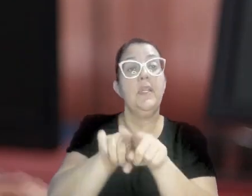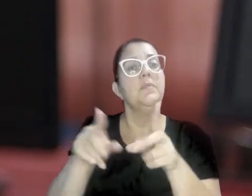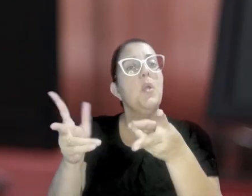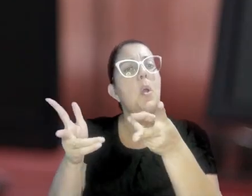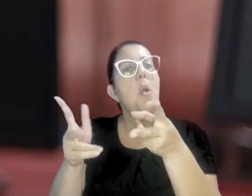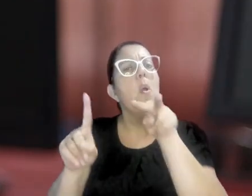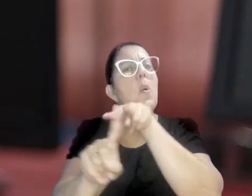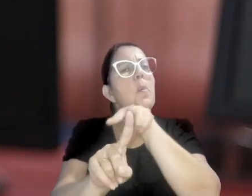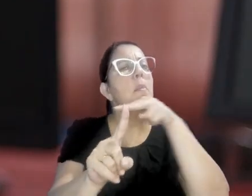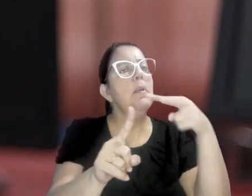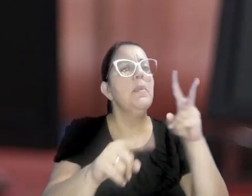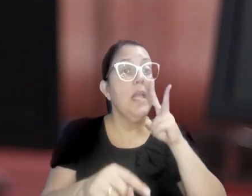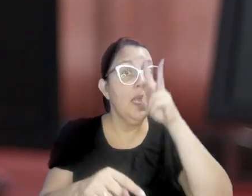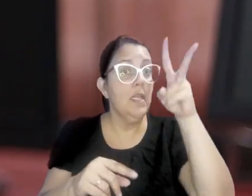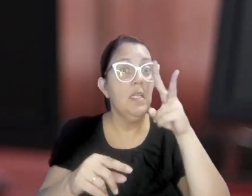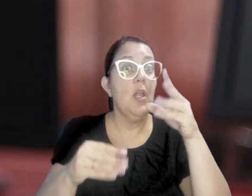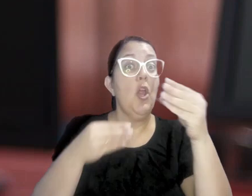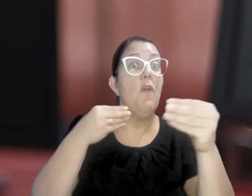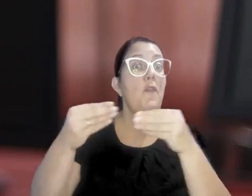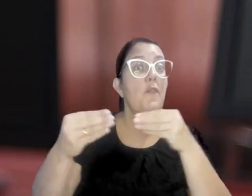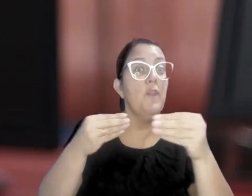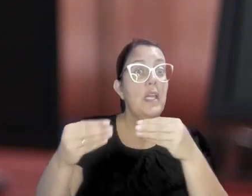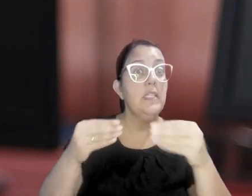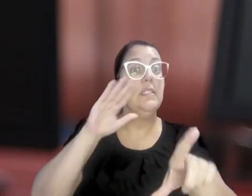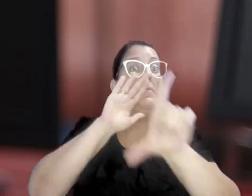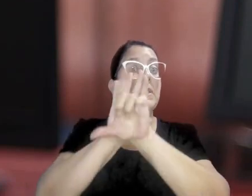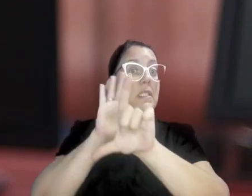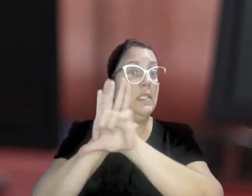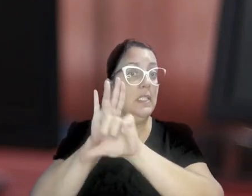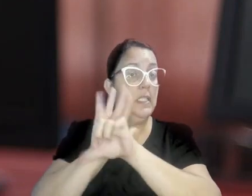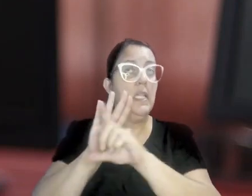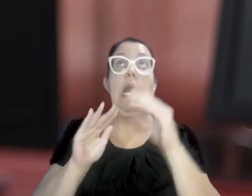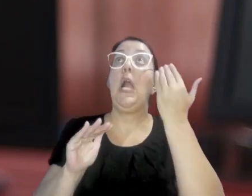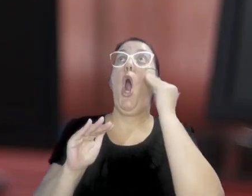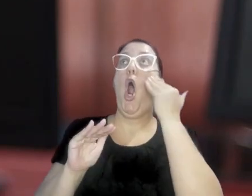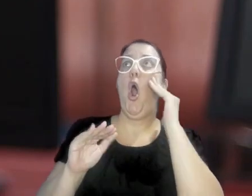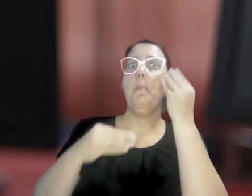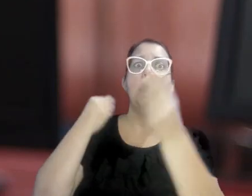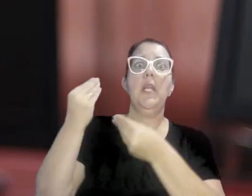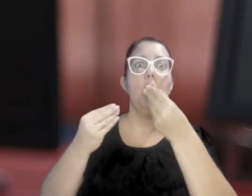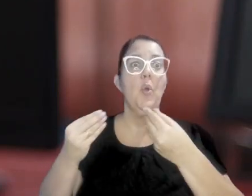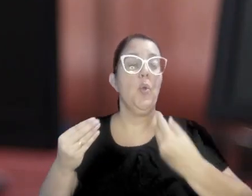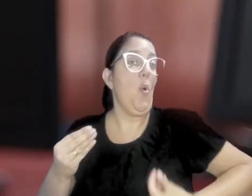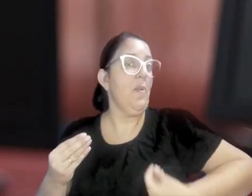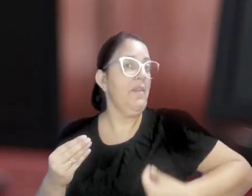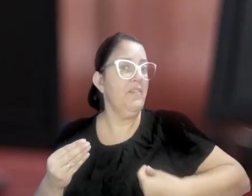uma perspectiva muito forte de flexibilização da legislação, um entendimento de que a vida não tem valor,